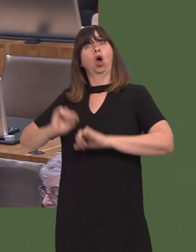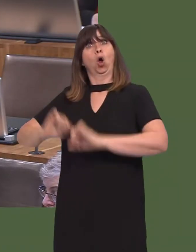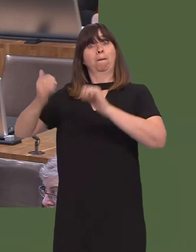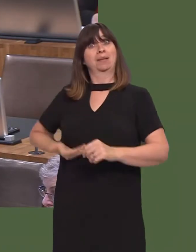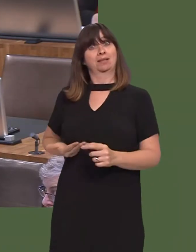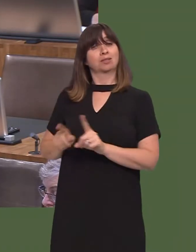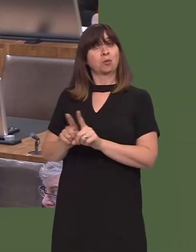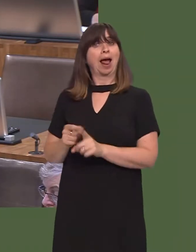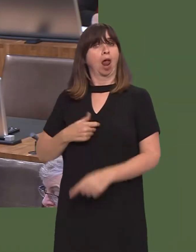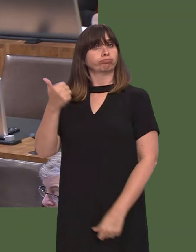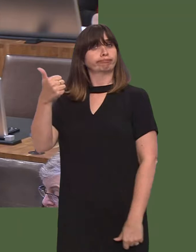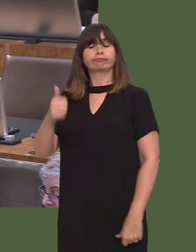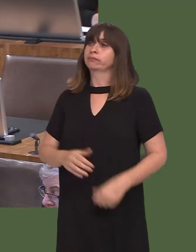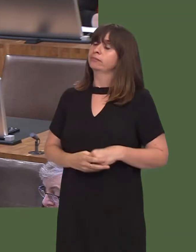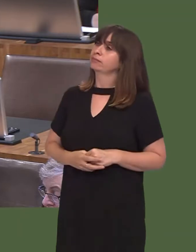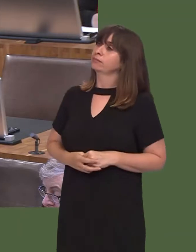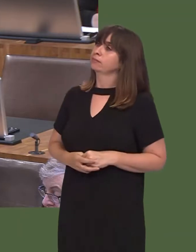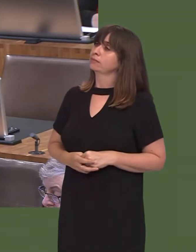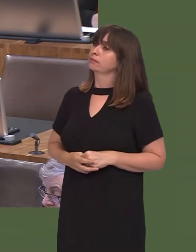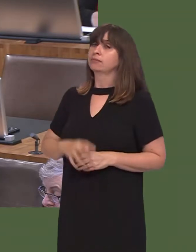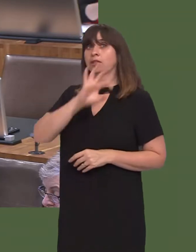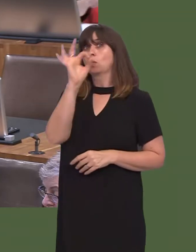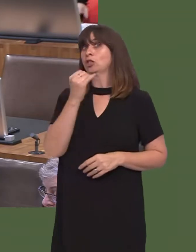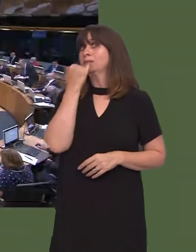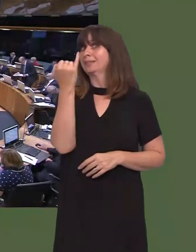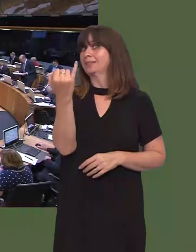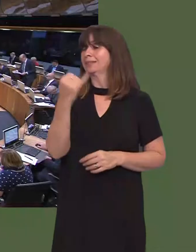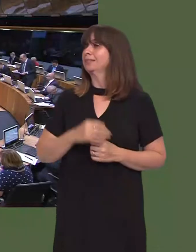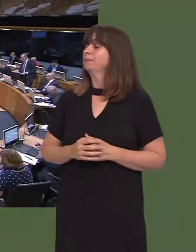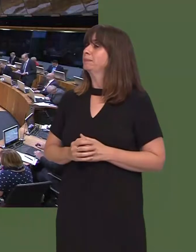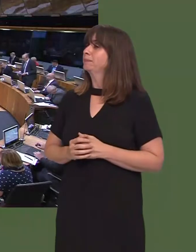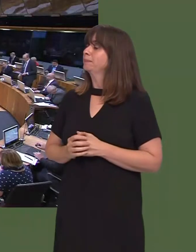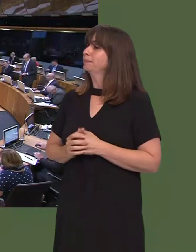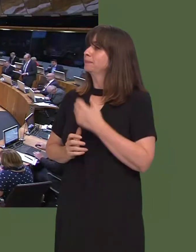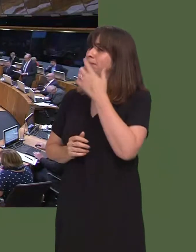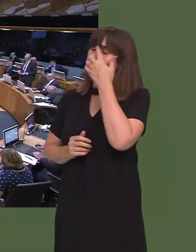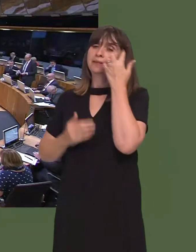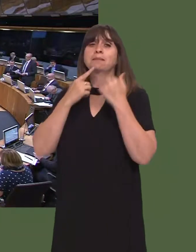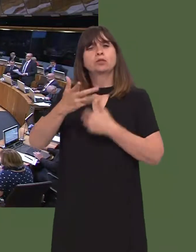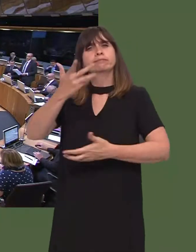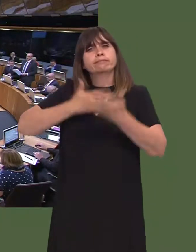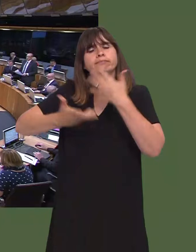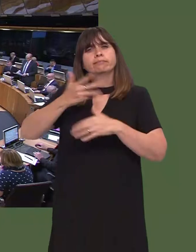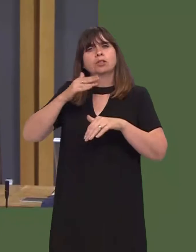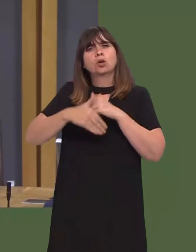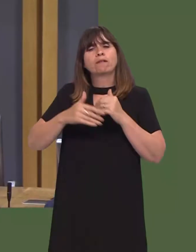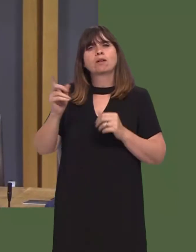I very much welcome. Llyr Gruffydd: 6. A wnaiff y Prif Weinidog ddatganiad am bwysigrwydd lleisiau cleifion wrth ddarparu a datblygu gwasanaethau iechyd?